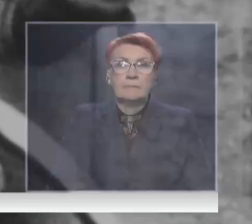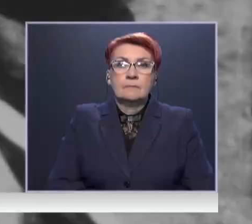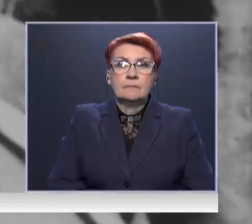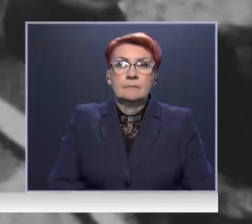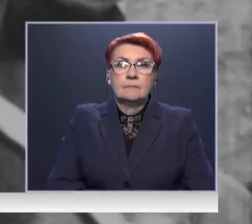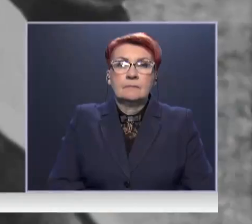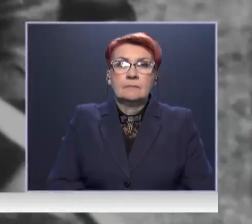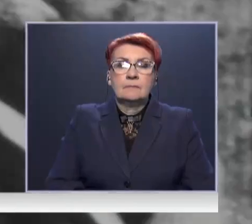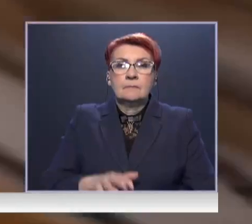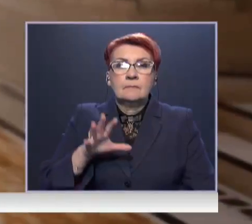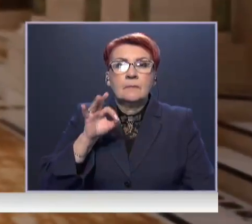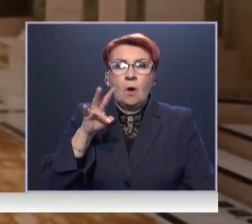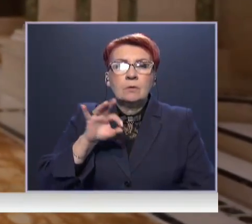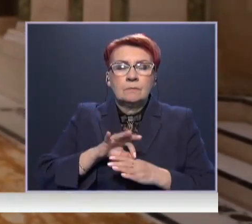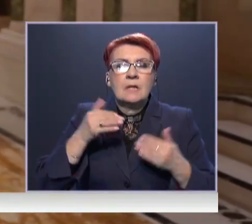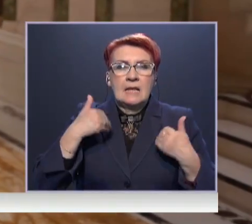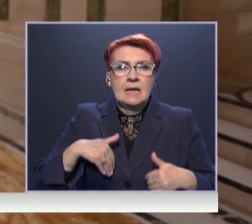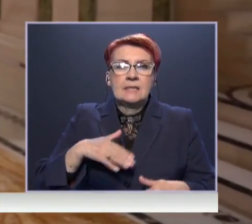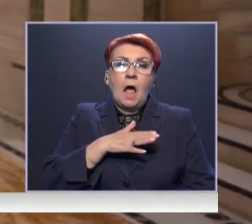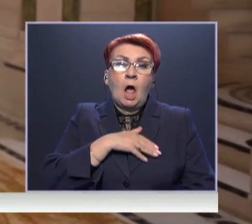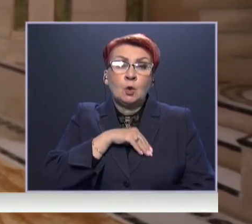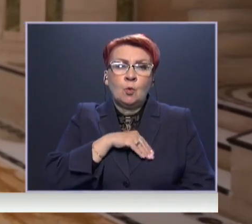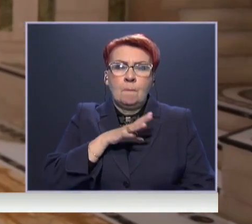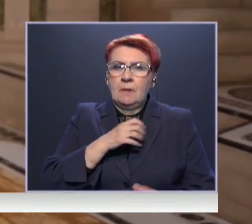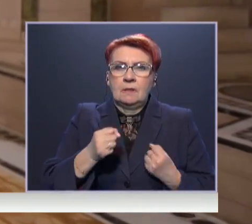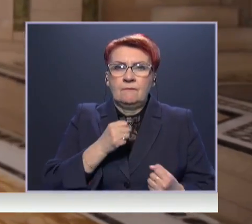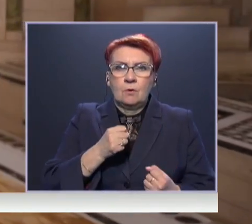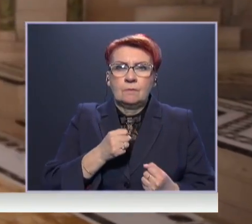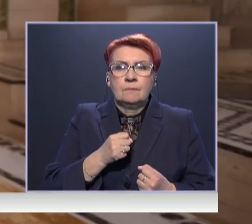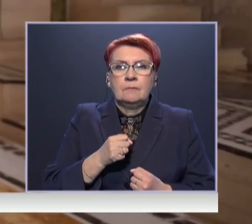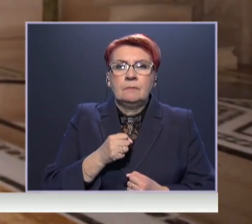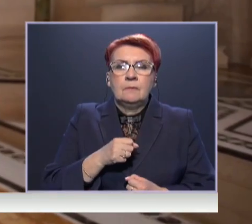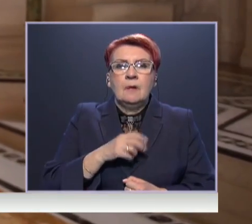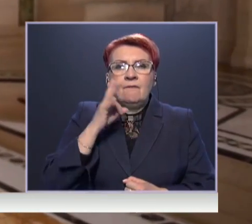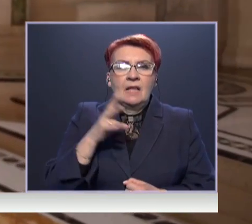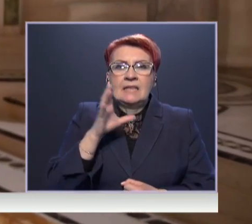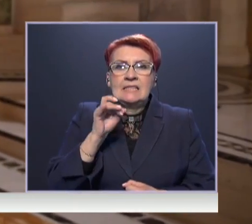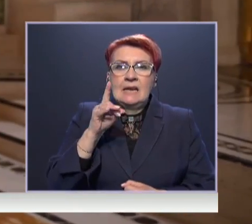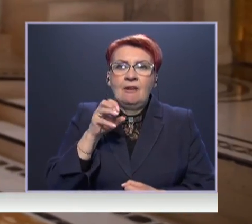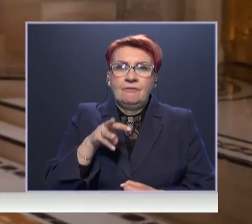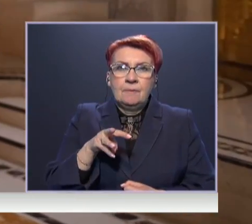он слабел телесно но духом был твердлым больной Владыка Серафим часто вспоминался мне в скитанях По тюрьмами